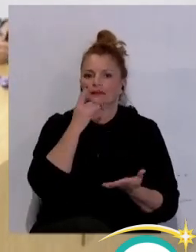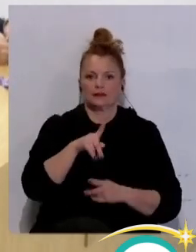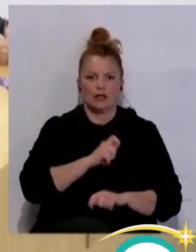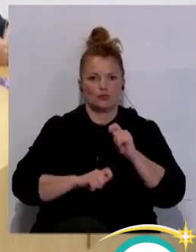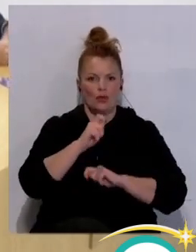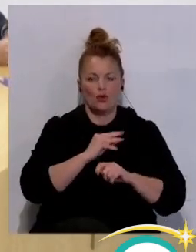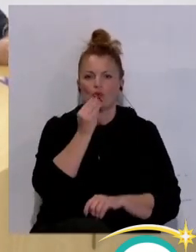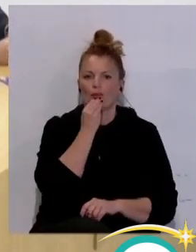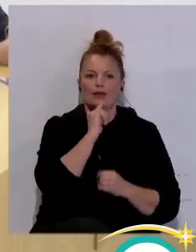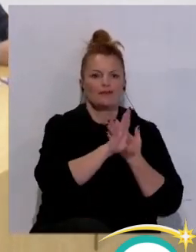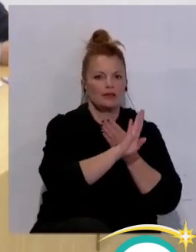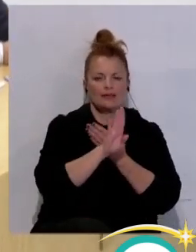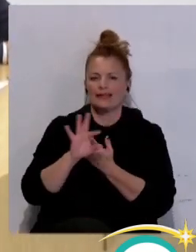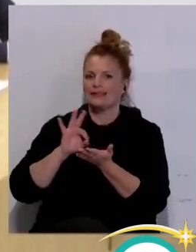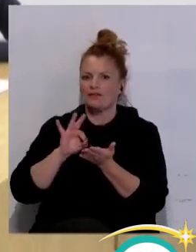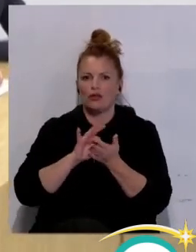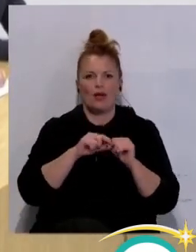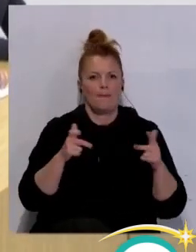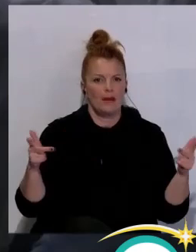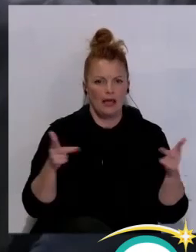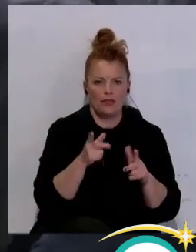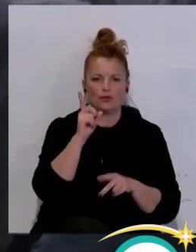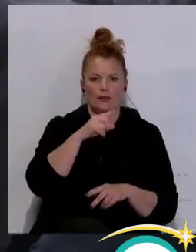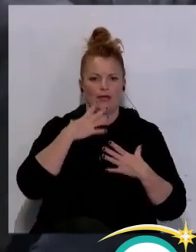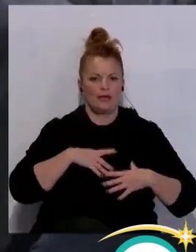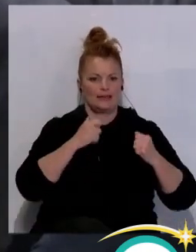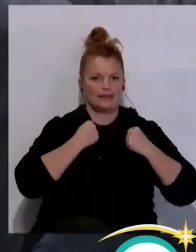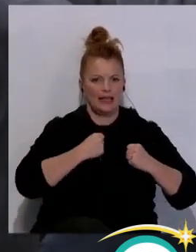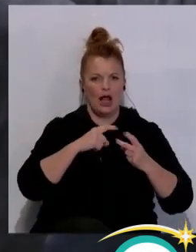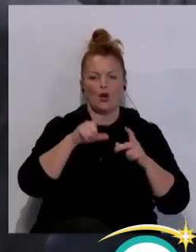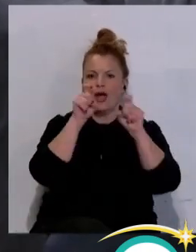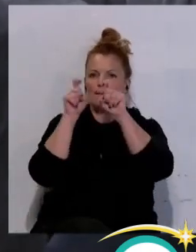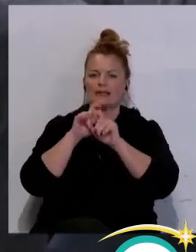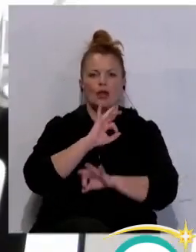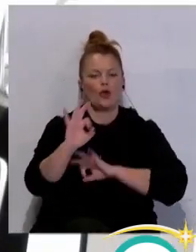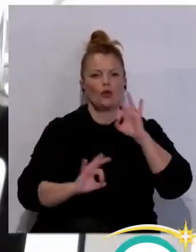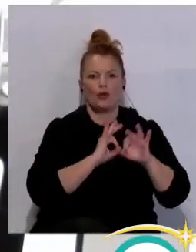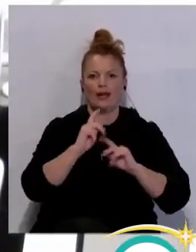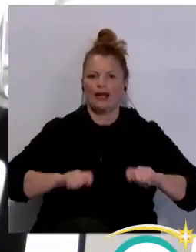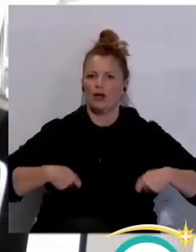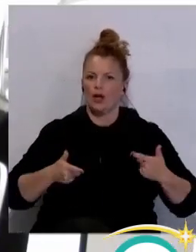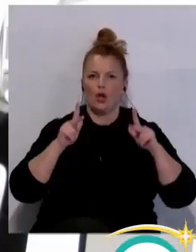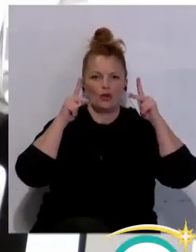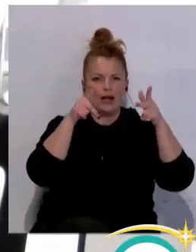y vecinales servicios de emergencias sanitarios empresas organizaciones ecologistas hosteleros y